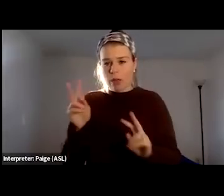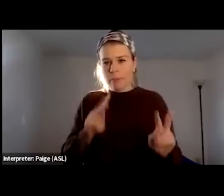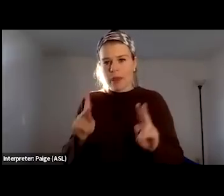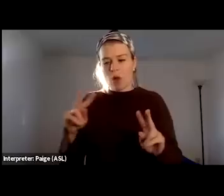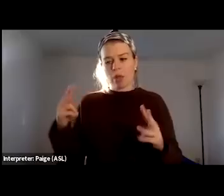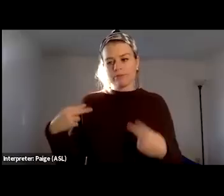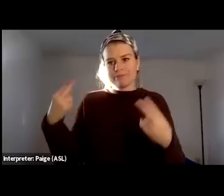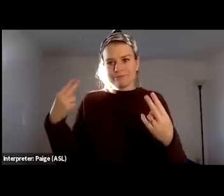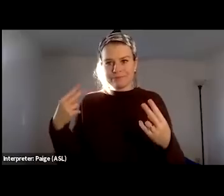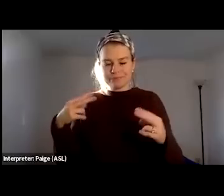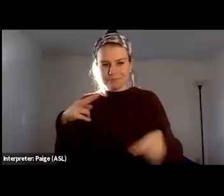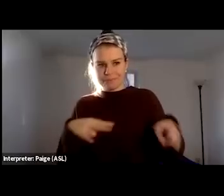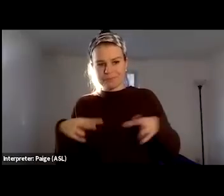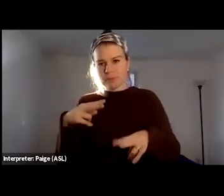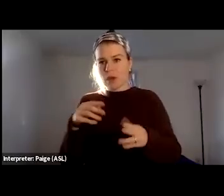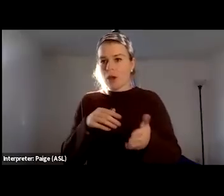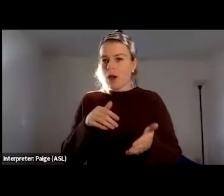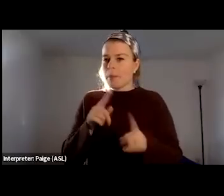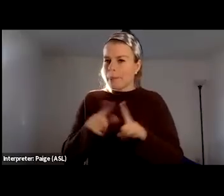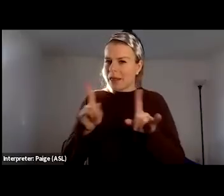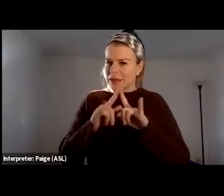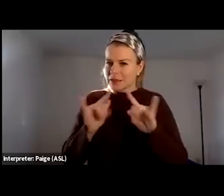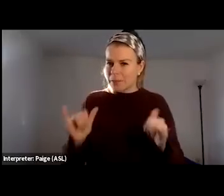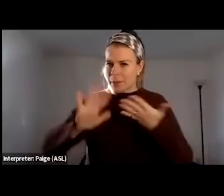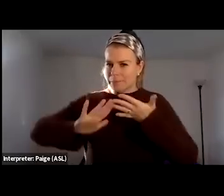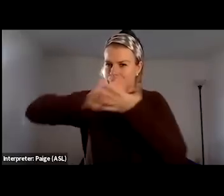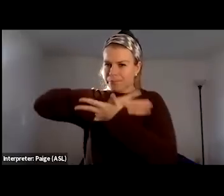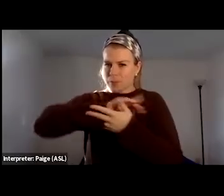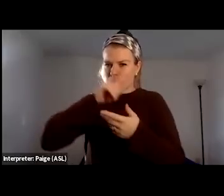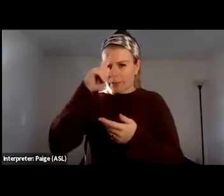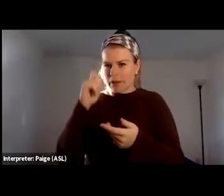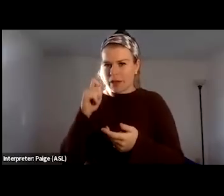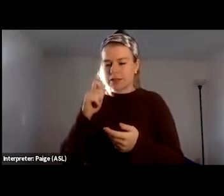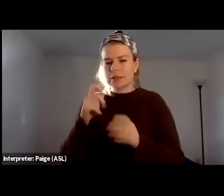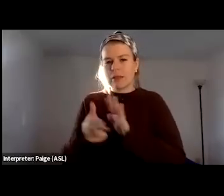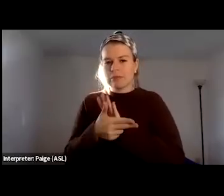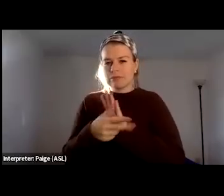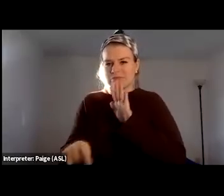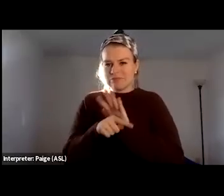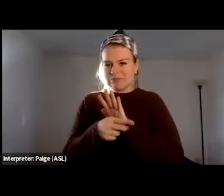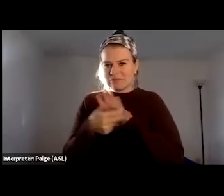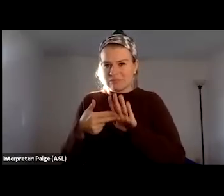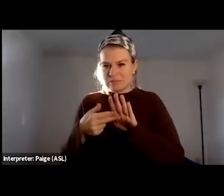e invisibles porque a menudo son borradas y estigmatizadas. Ella etiqueta este fenómeno como "hiperinvisibilidad",